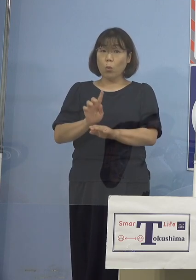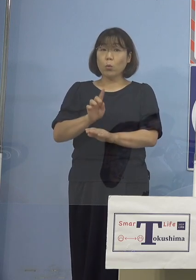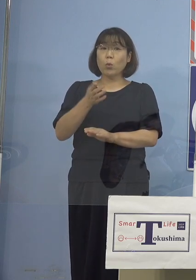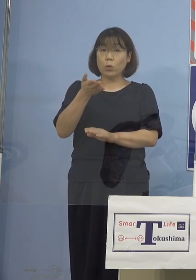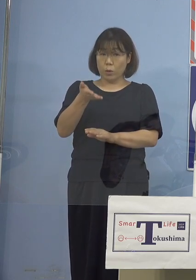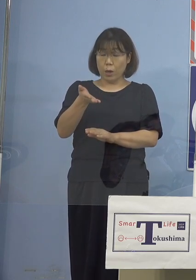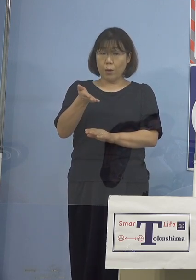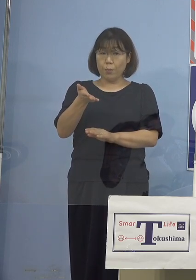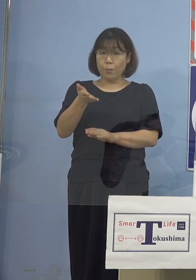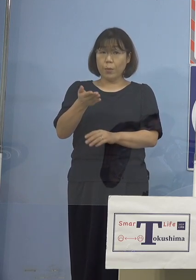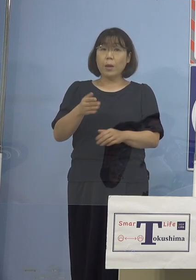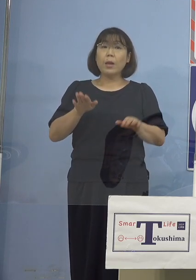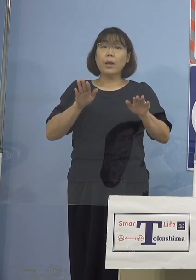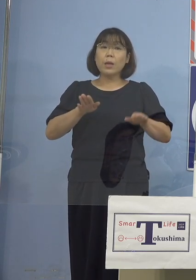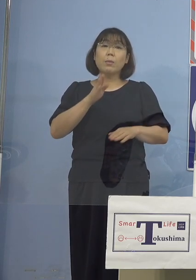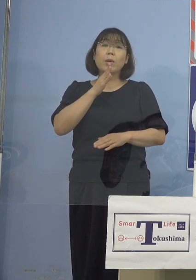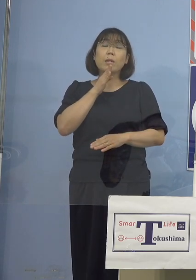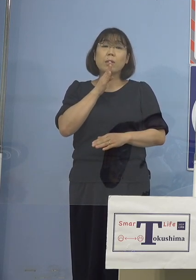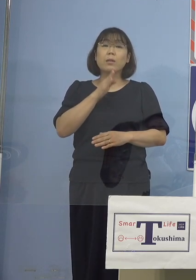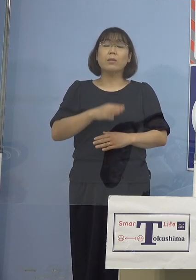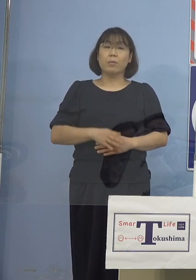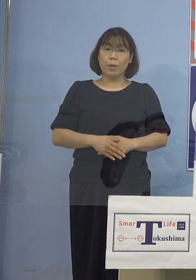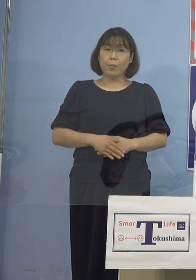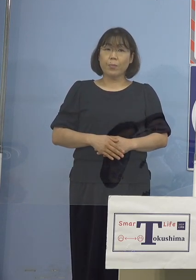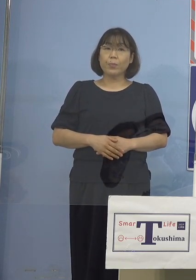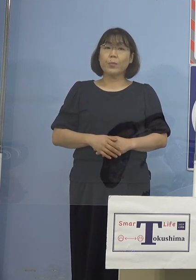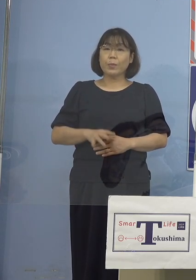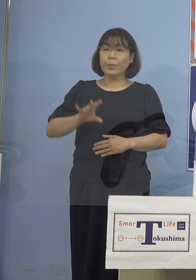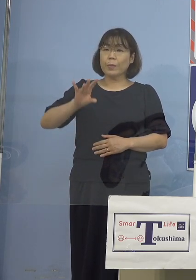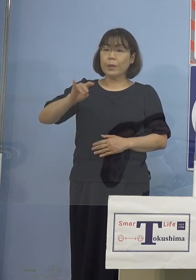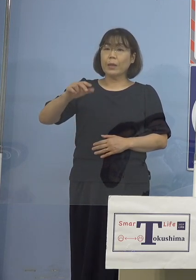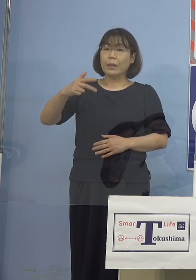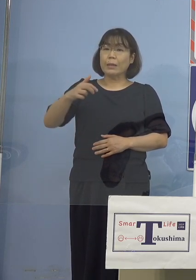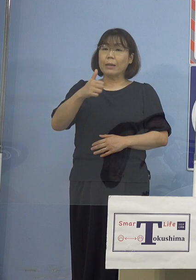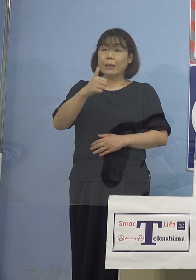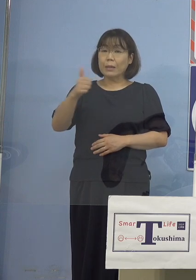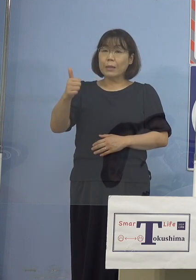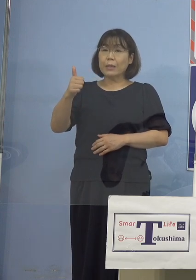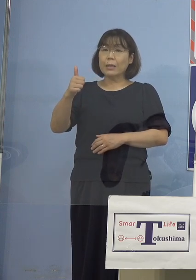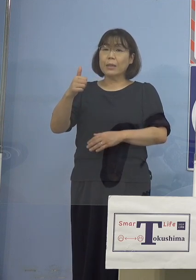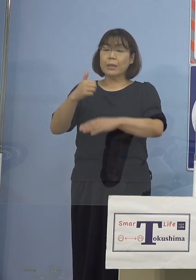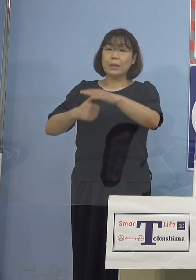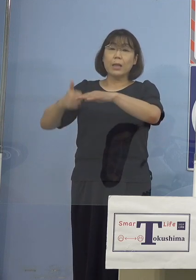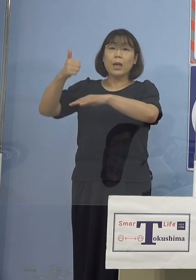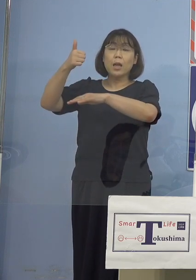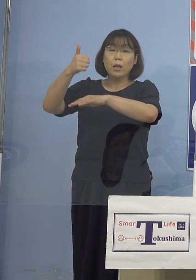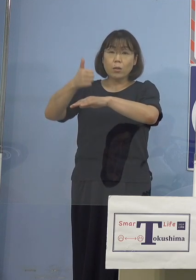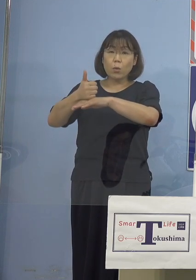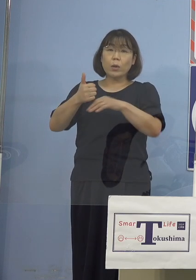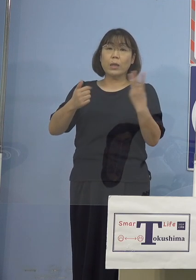今、実は岸田総理の方から 3度目のいわゆるブースター接種ですね